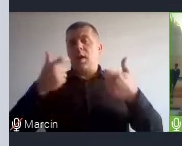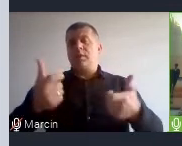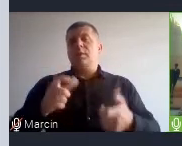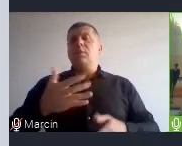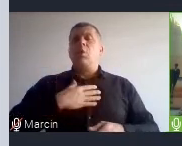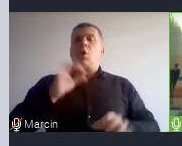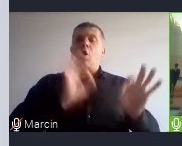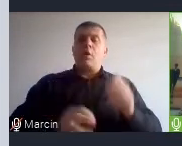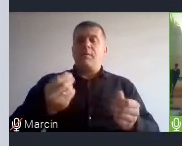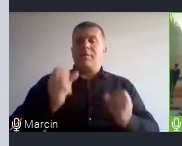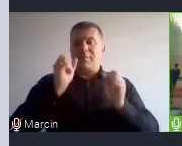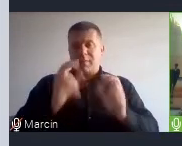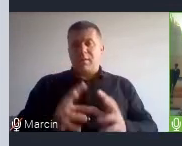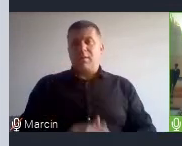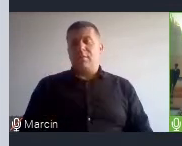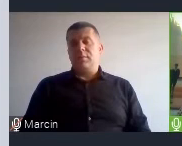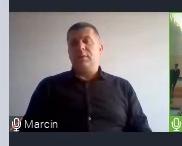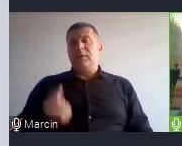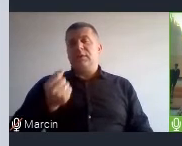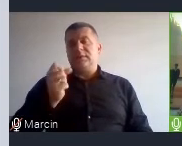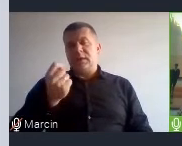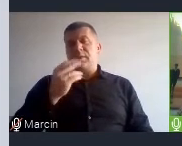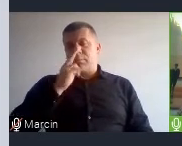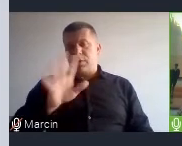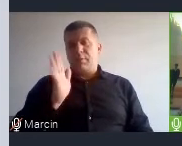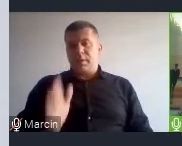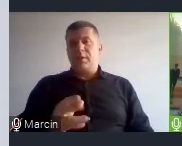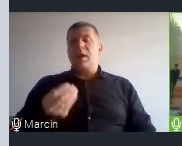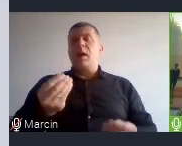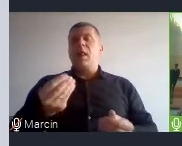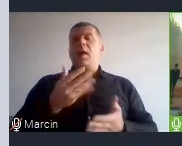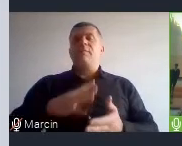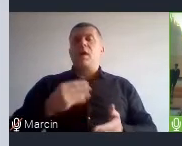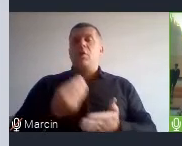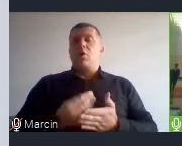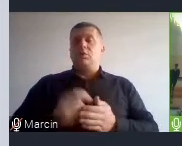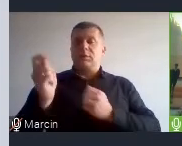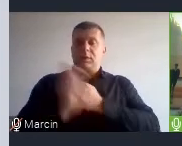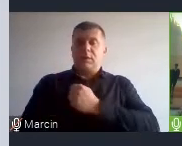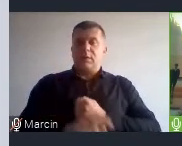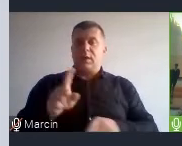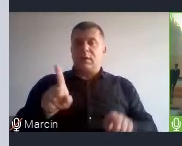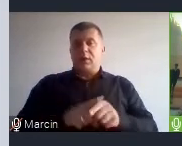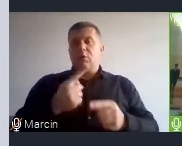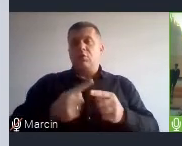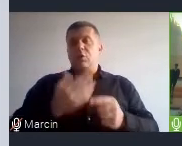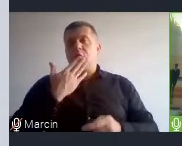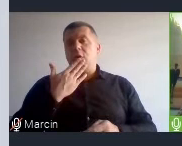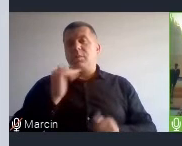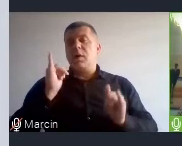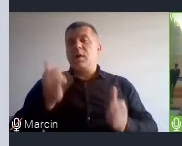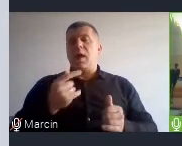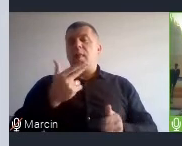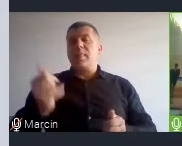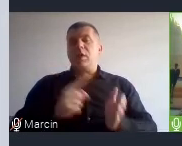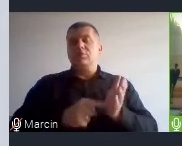Tak, pokażę Państwu za kilka chwil taryfikator korekt i omówię jak te korekty najczęściej wyglądają.